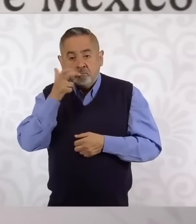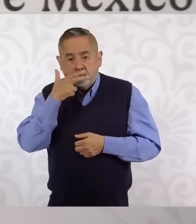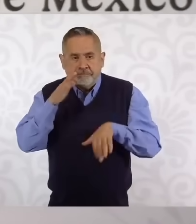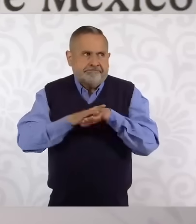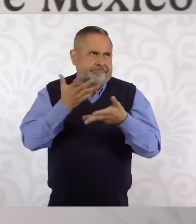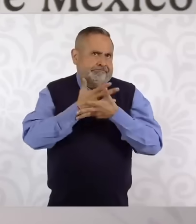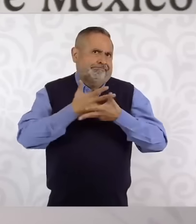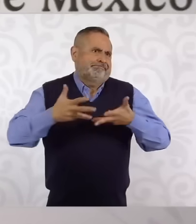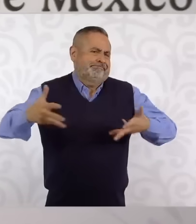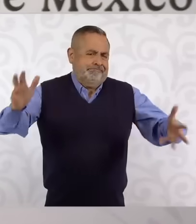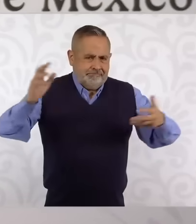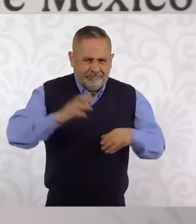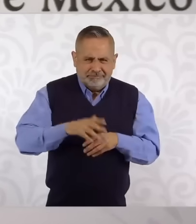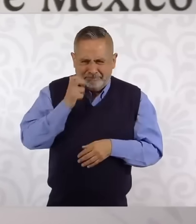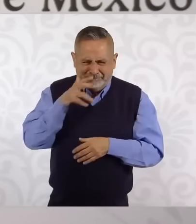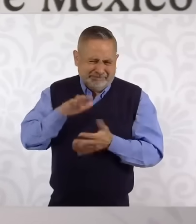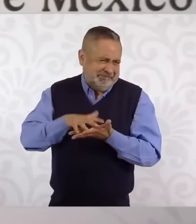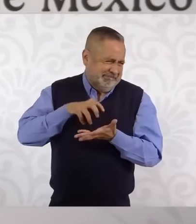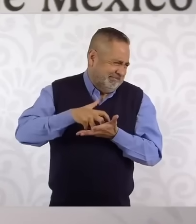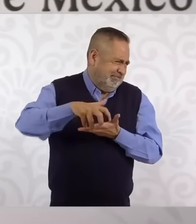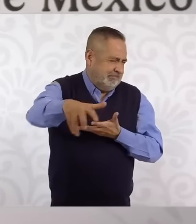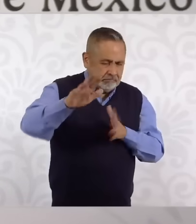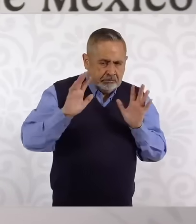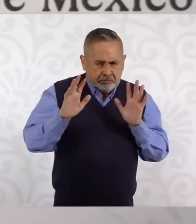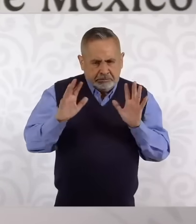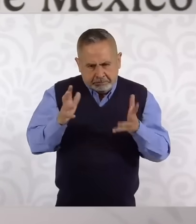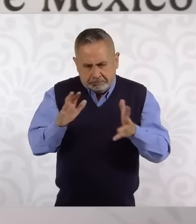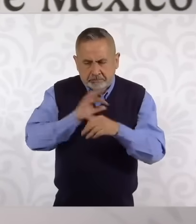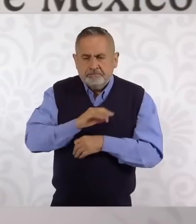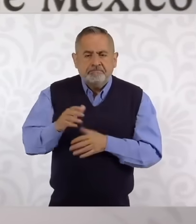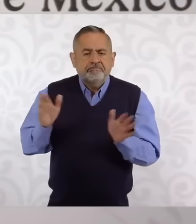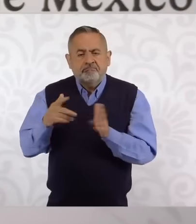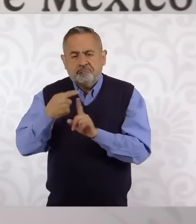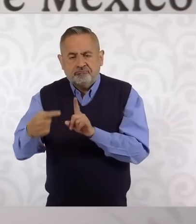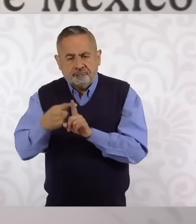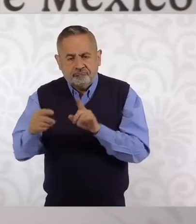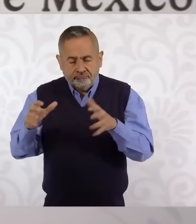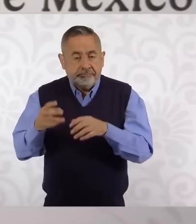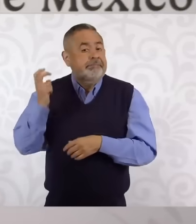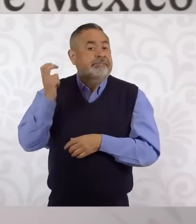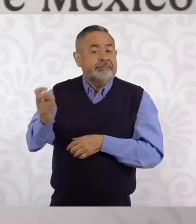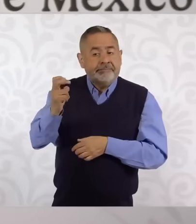las parcelas porque Chihuahua es muy grande, eh, pero son de producción mediana. Esos productores